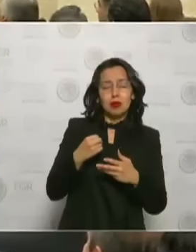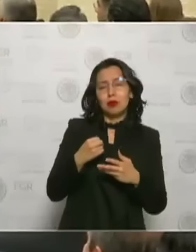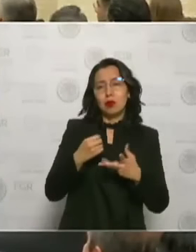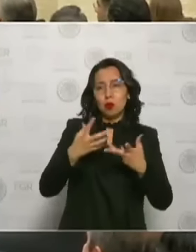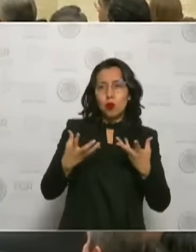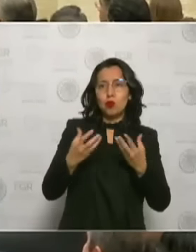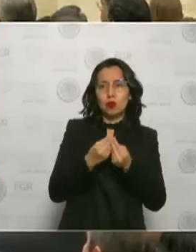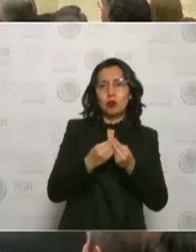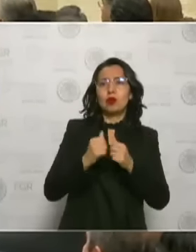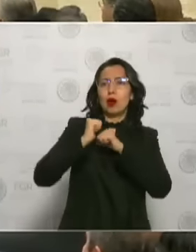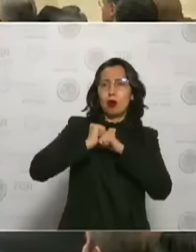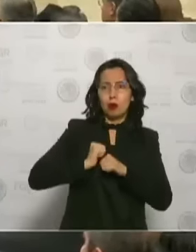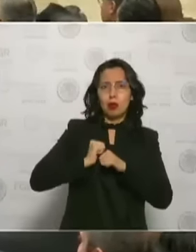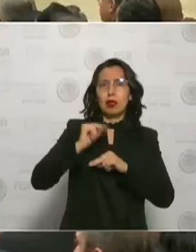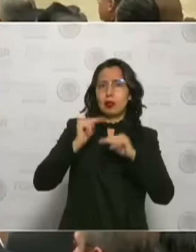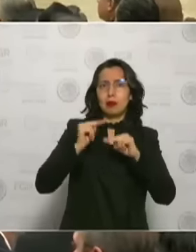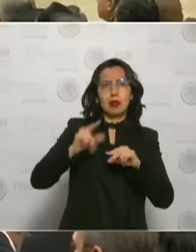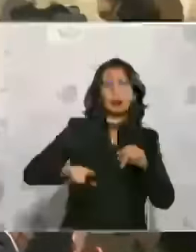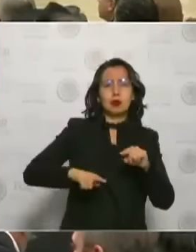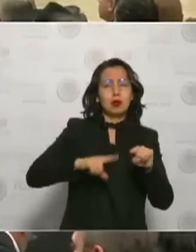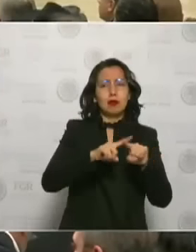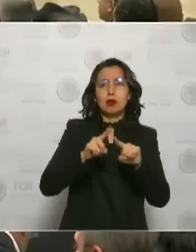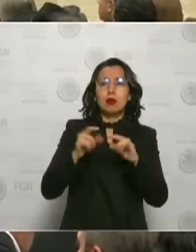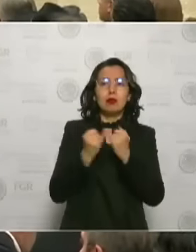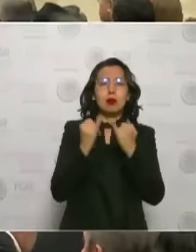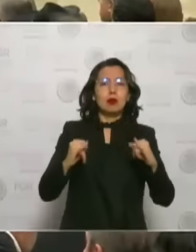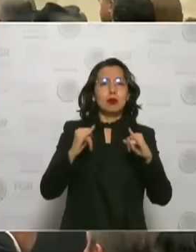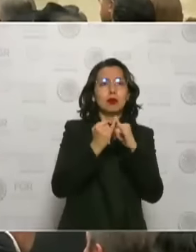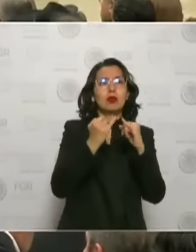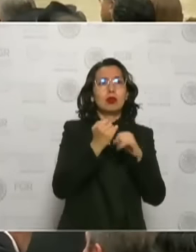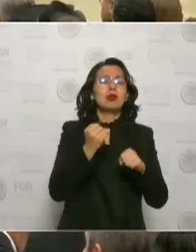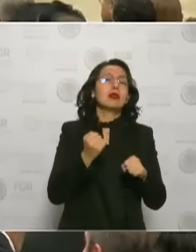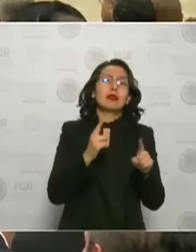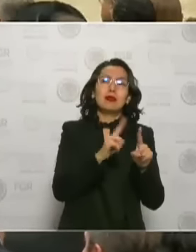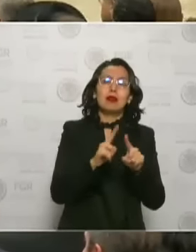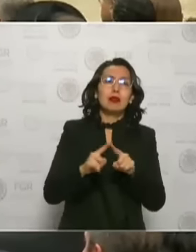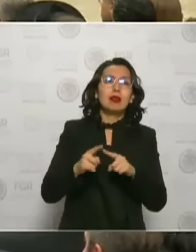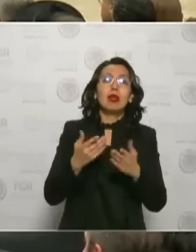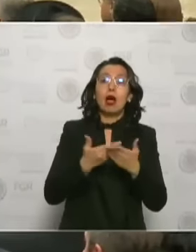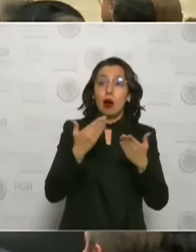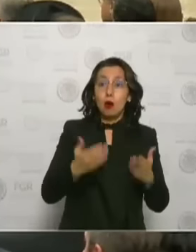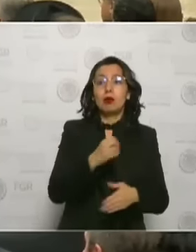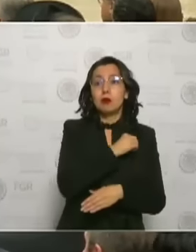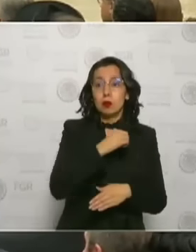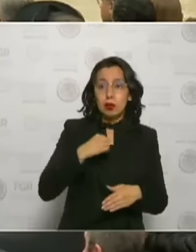de gobierno y las instituciones de seguridad pública estamos obligados a establecer canales